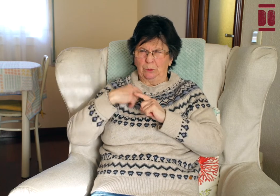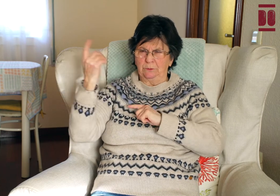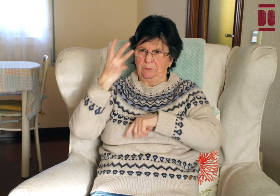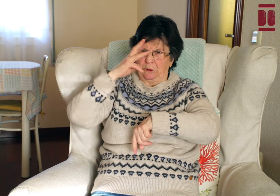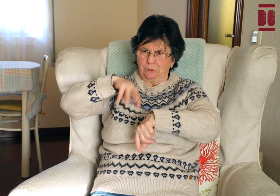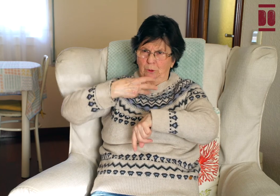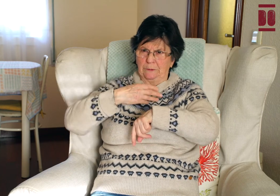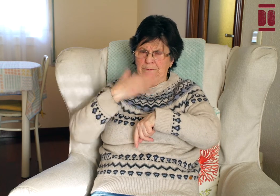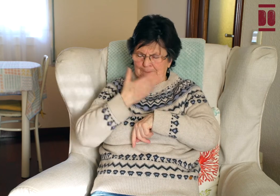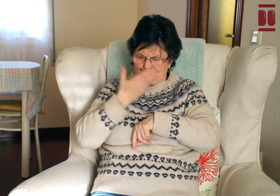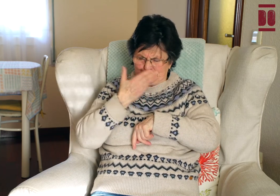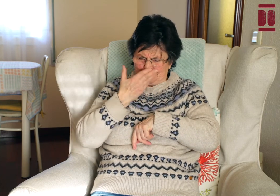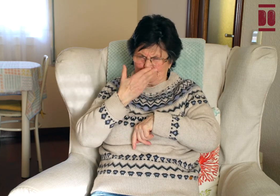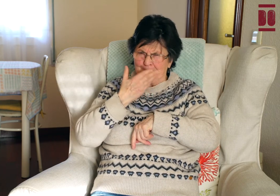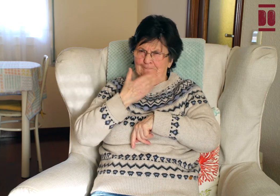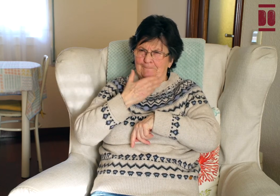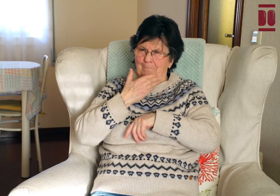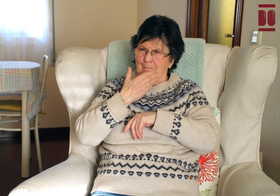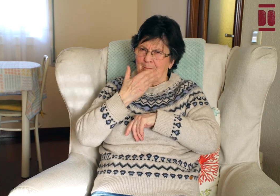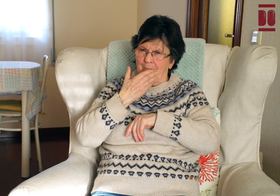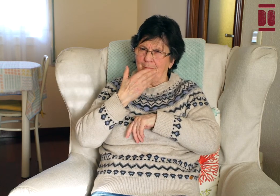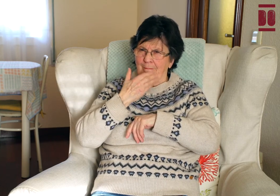Allí pasaba tres horas estudiando de forma intensa.